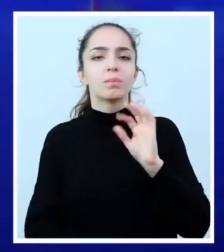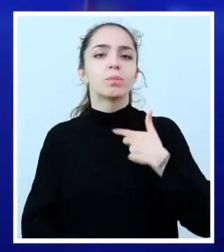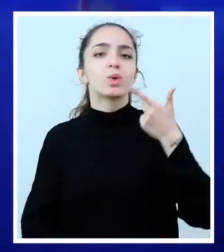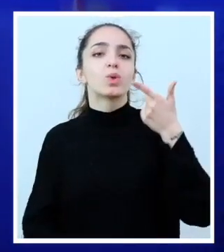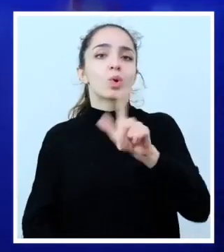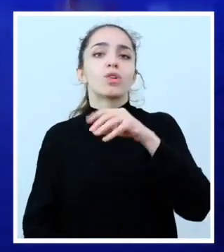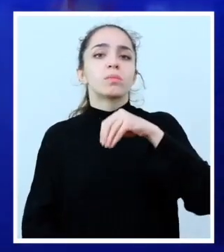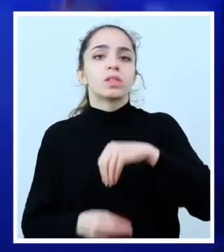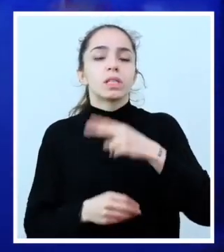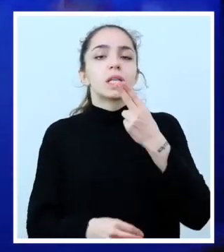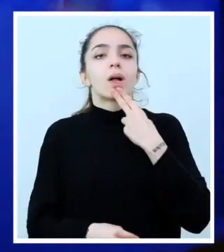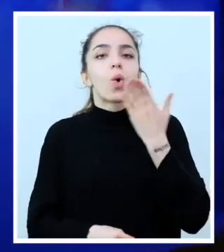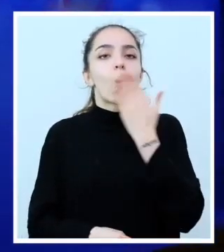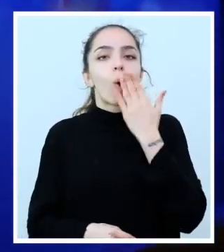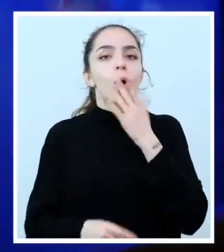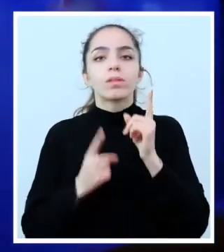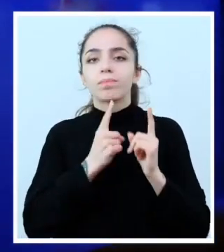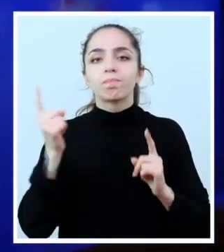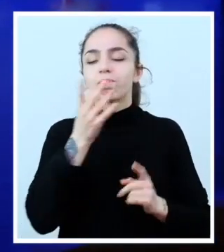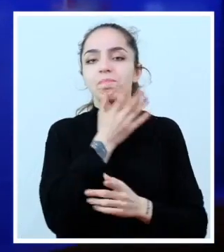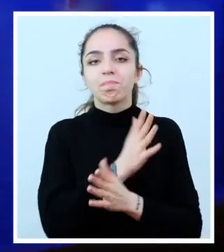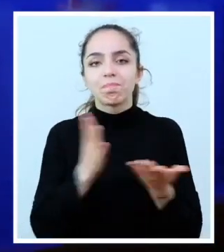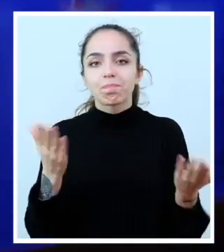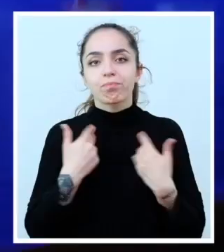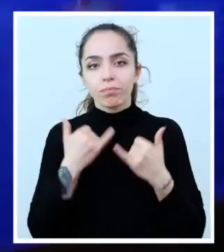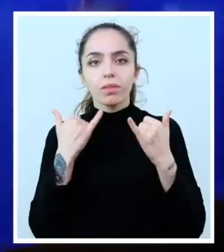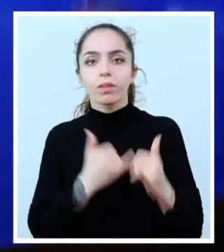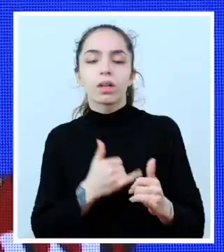Örneğin köyümüzdeki kadınlar okuma yazma bilmiyordu ve bu sayede...